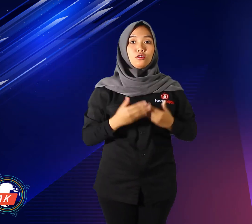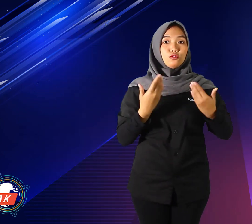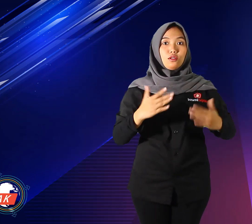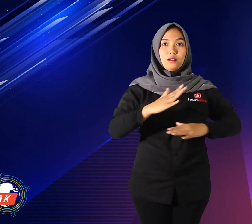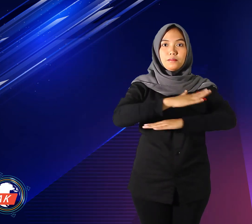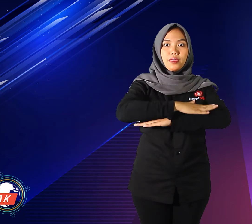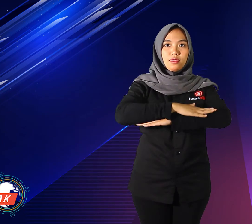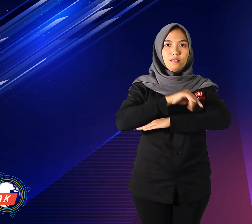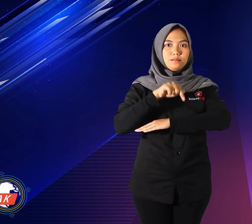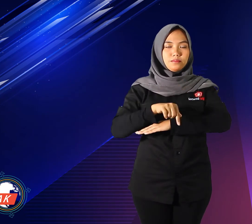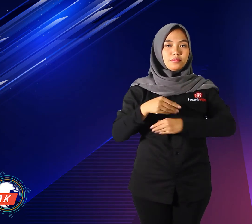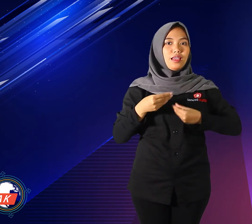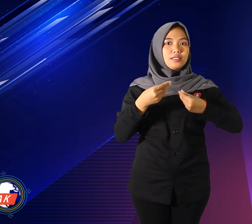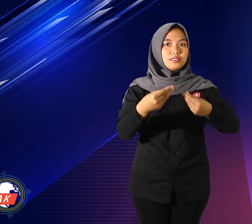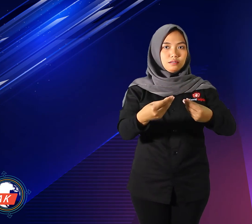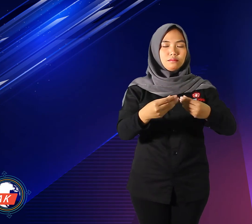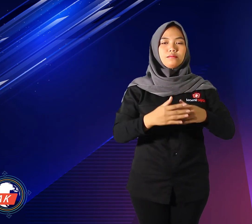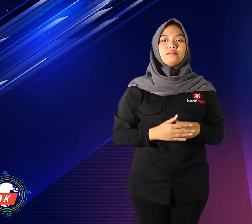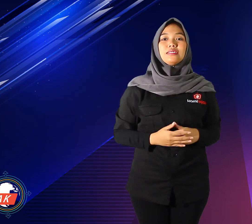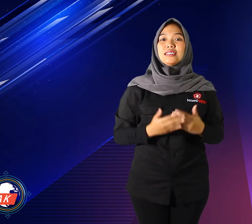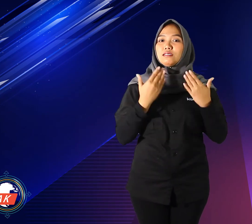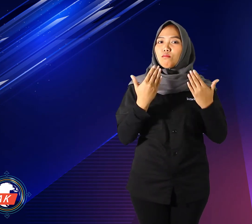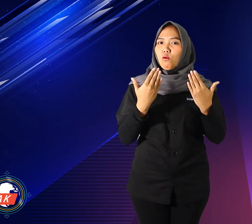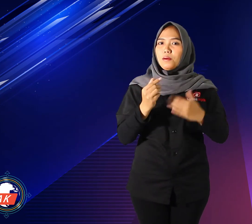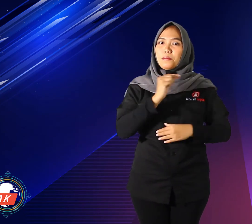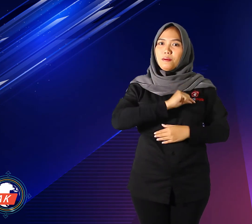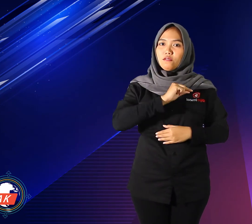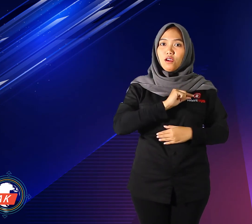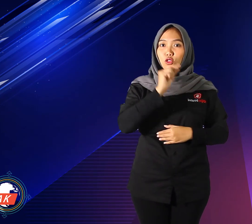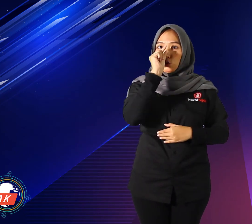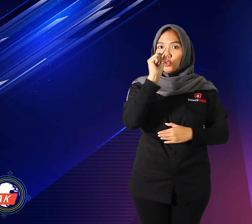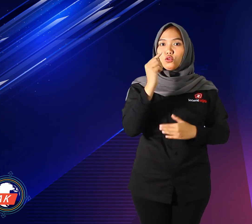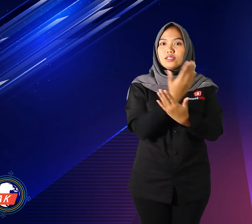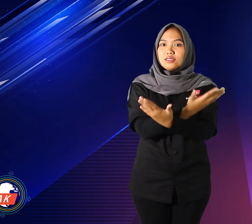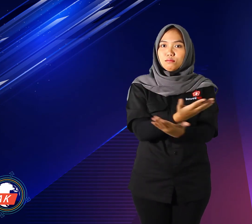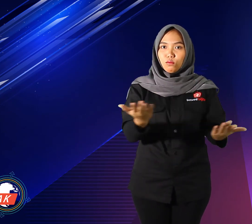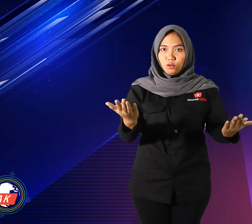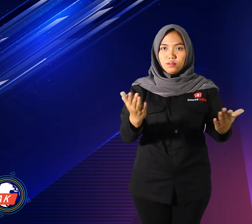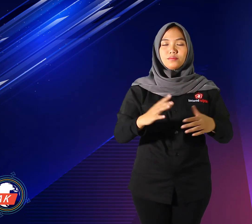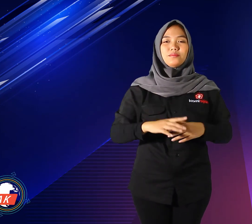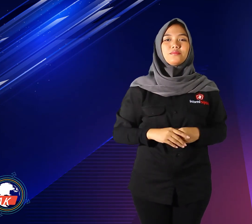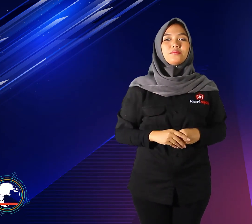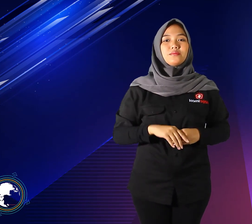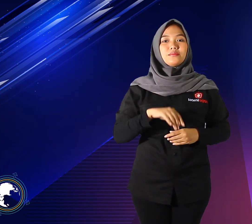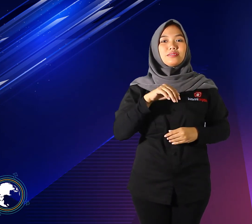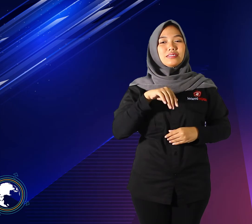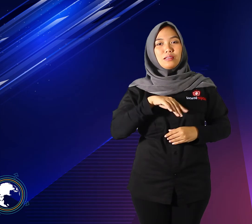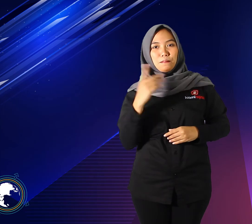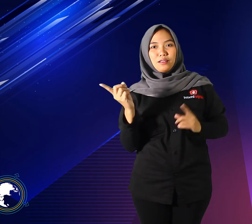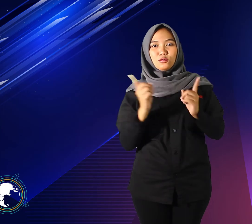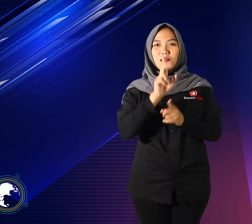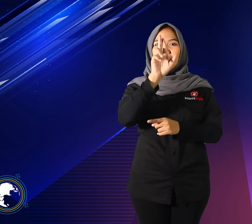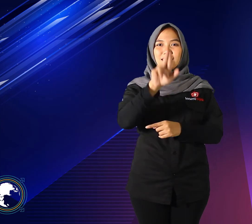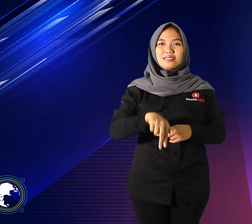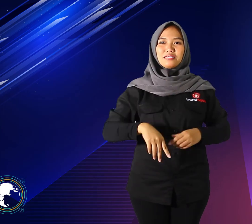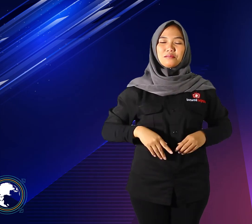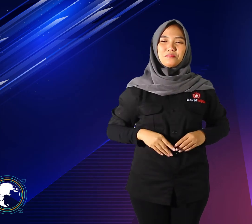Demikian berita hari ini, semoga bermanfaat dan sampai jumpa lagi.